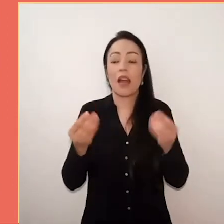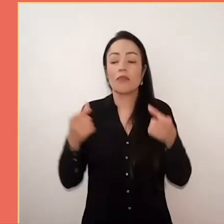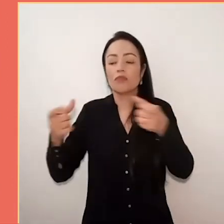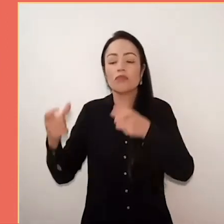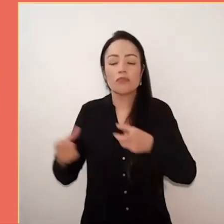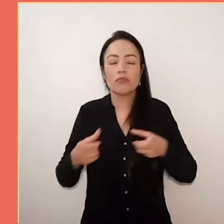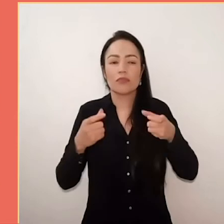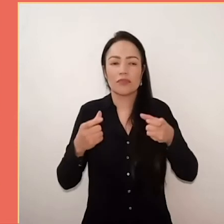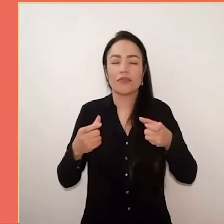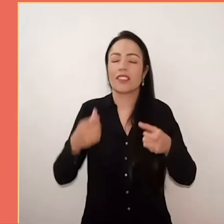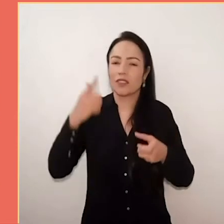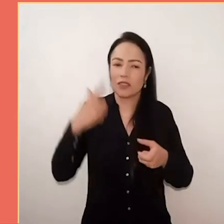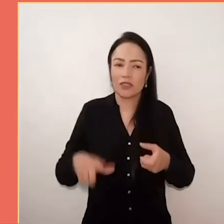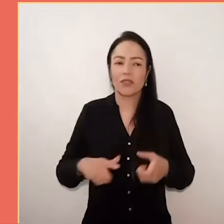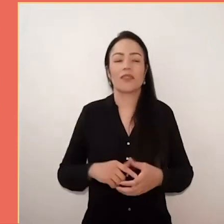outra vez no mundo.